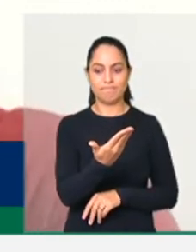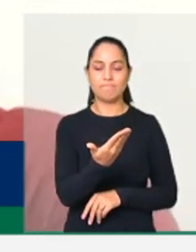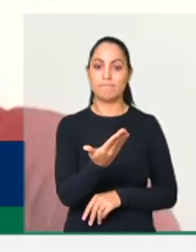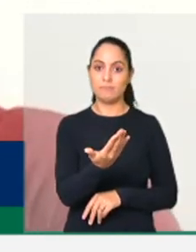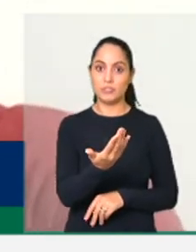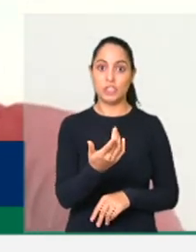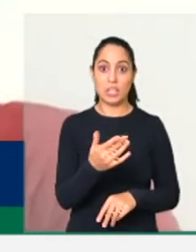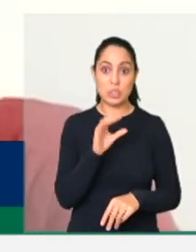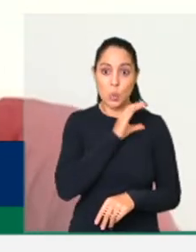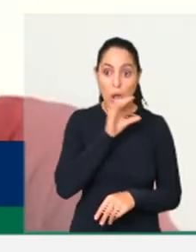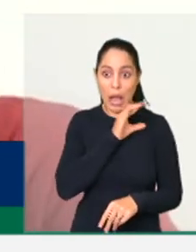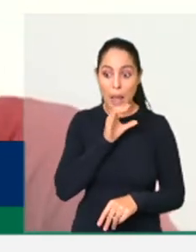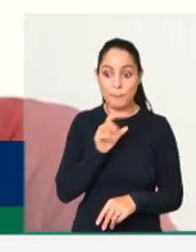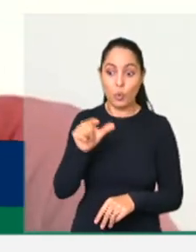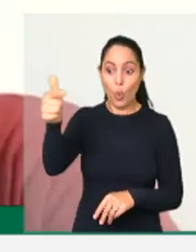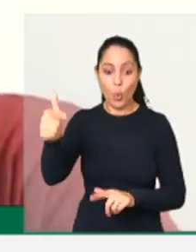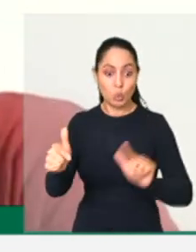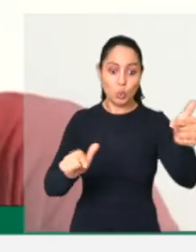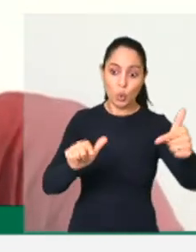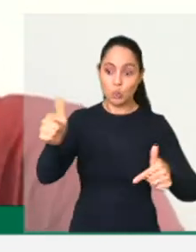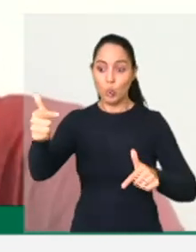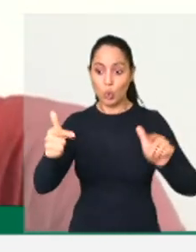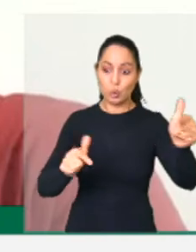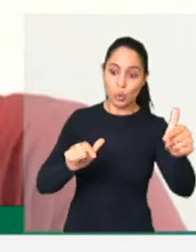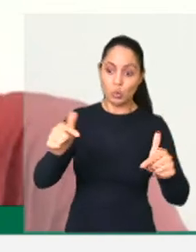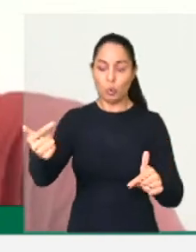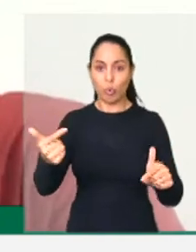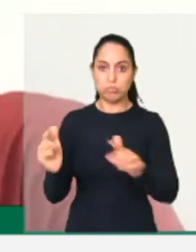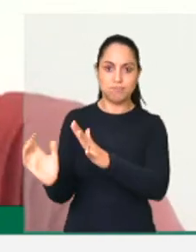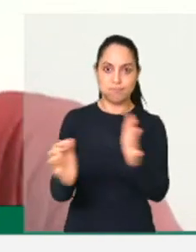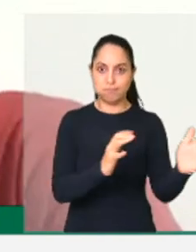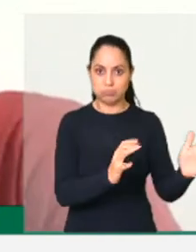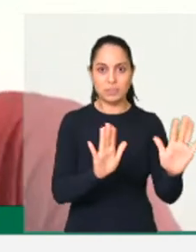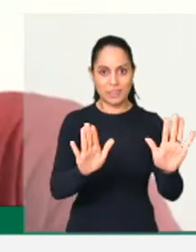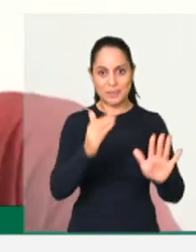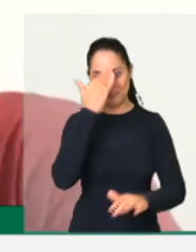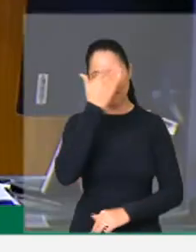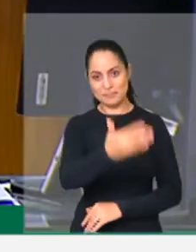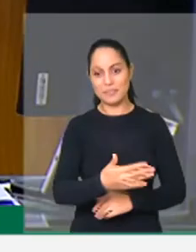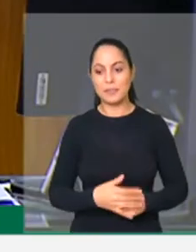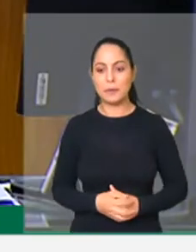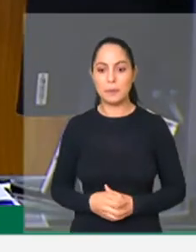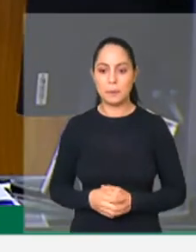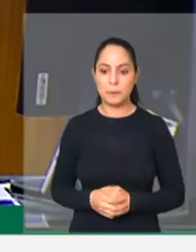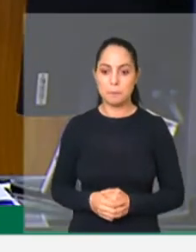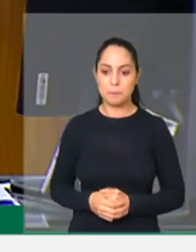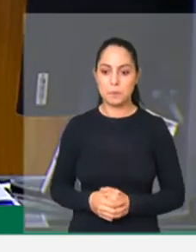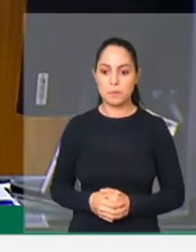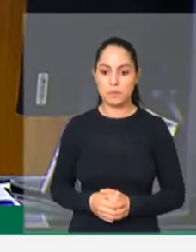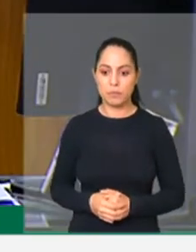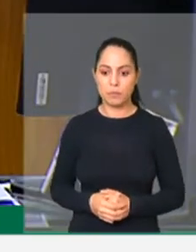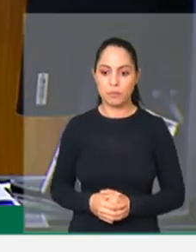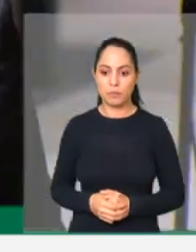QUER PASSAR PARA NÃO. -- [PRESIDENTE]: ESTOU QUERENDO QUE A GENTE ORIENTA SIM, A BASE DE UM JEITO E A OPOSIÇÃO TODA DE OUTRO,